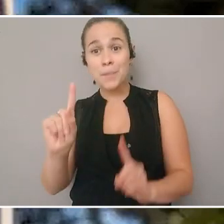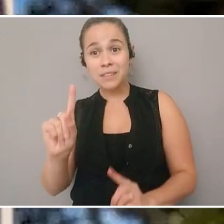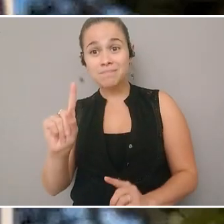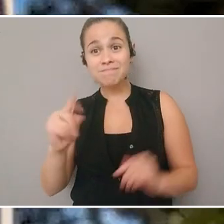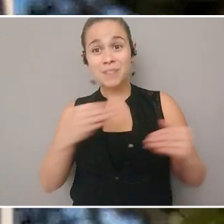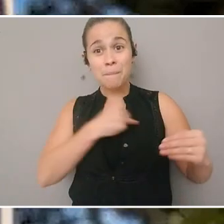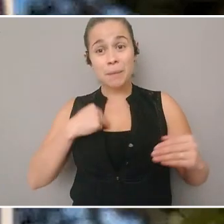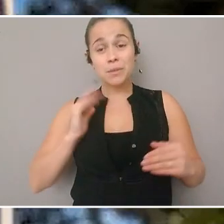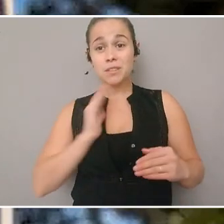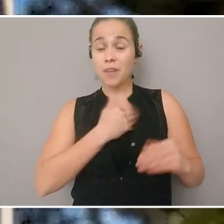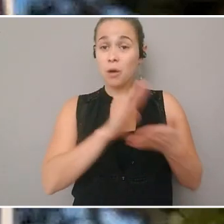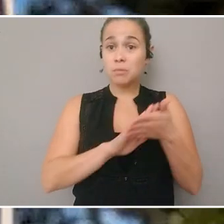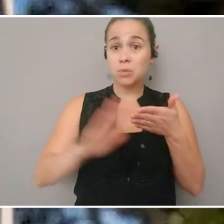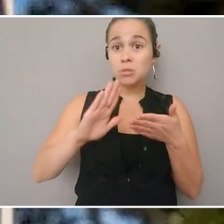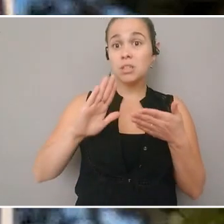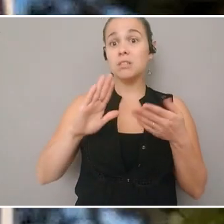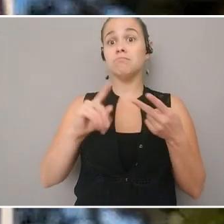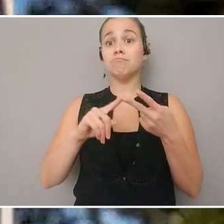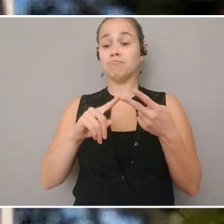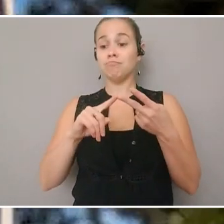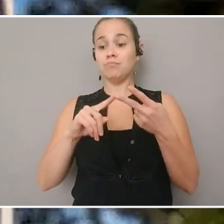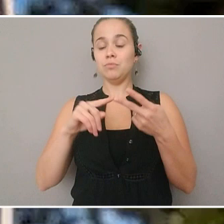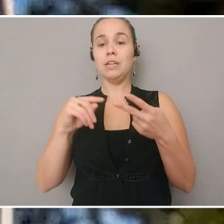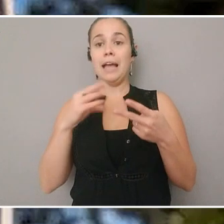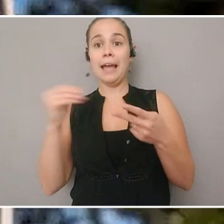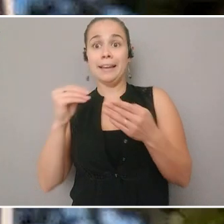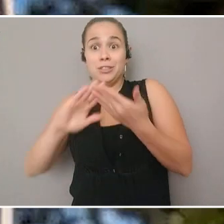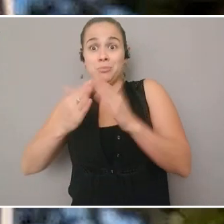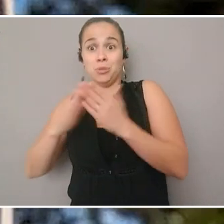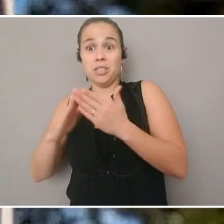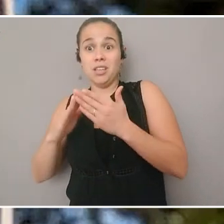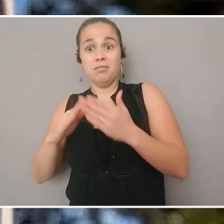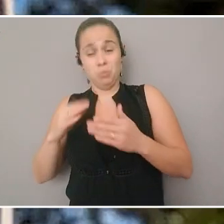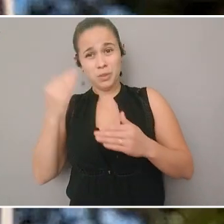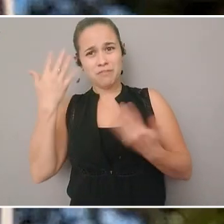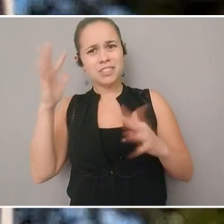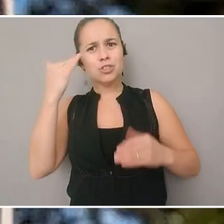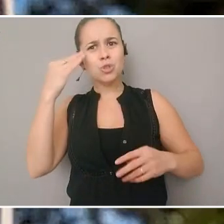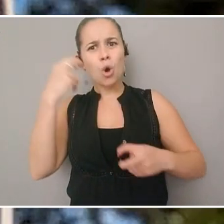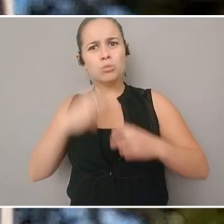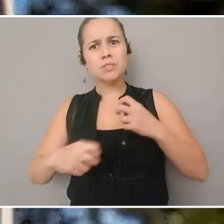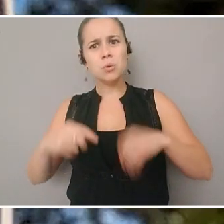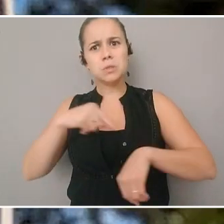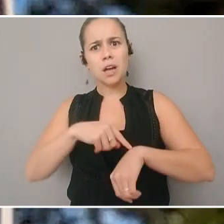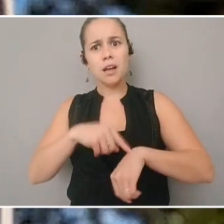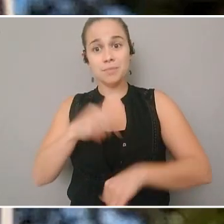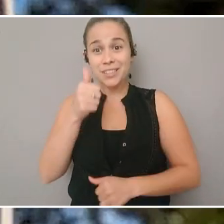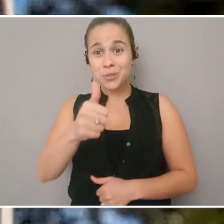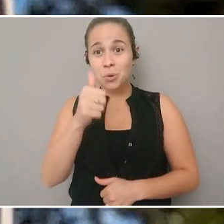conocen tiempos difíciles y ustedes personalmente